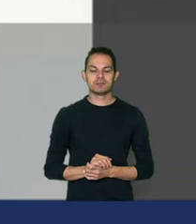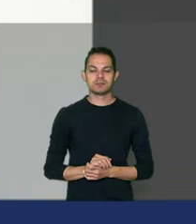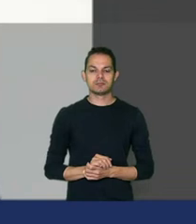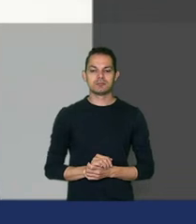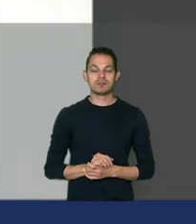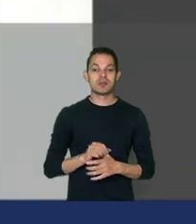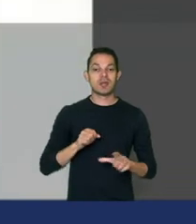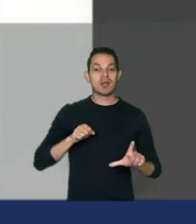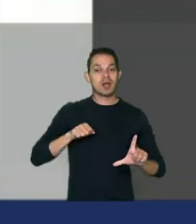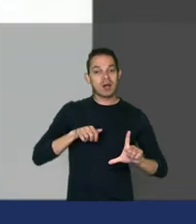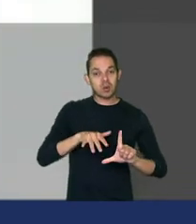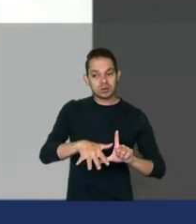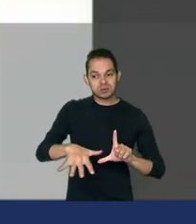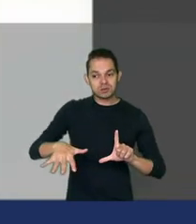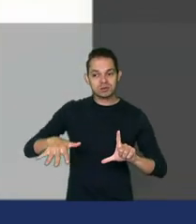FUNDO NACIONAL DE CULTURA E